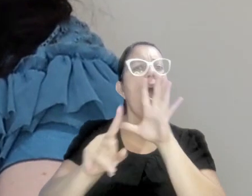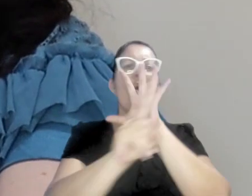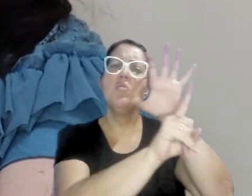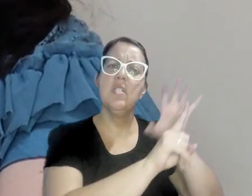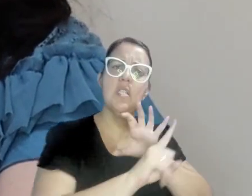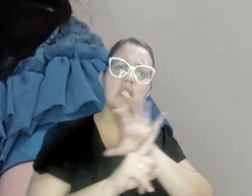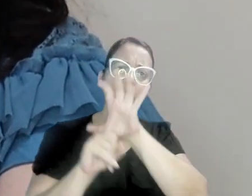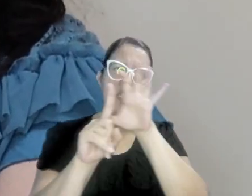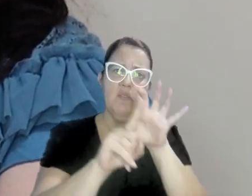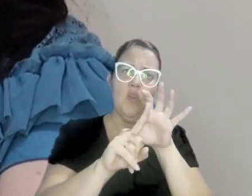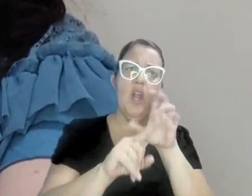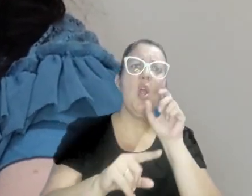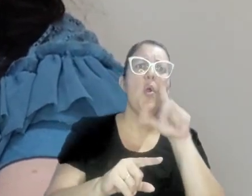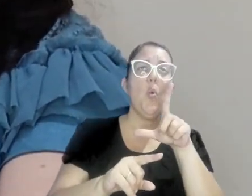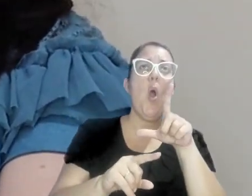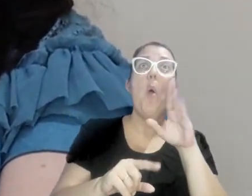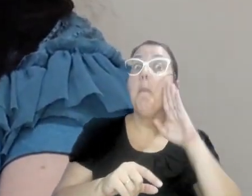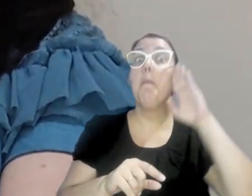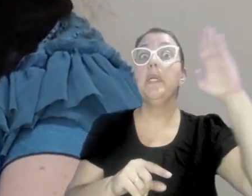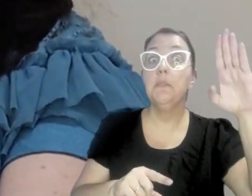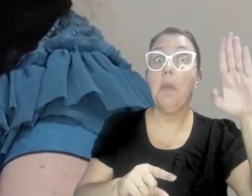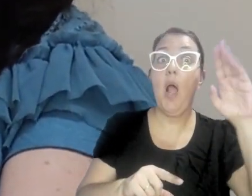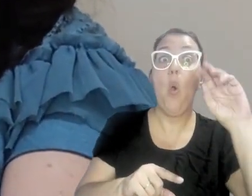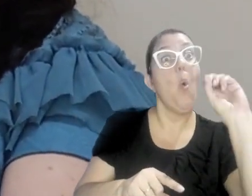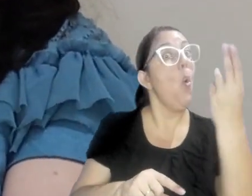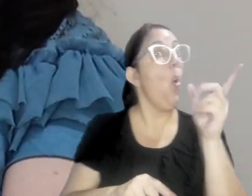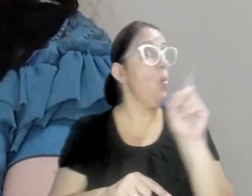quais os impactos mais relevantes, e